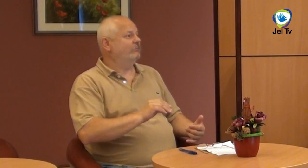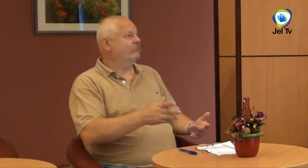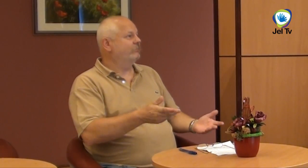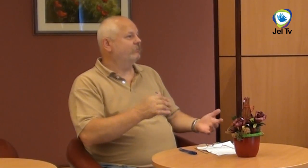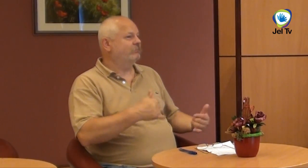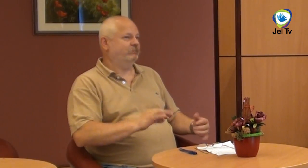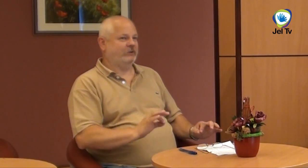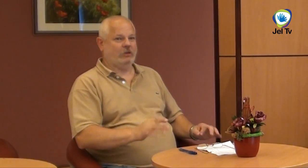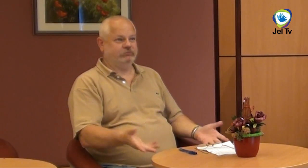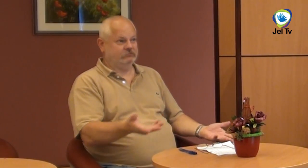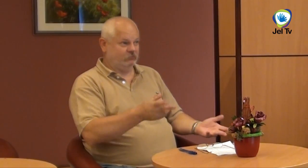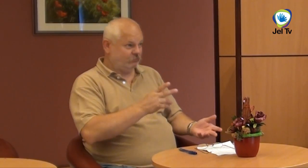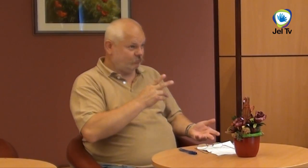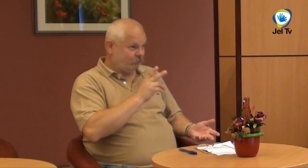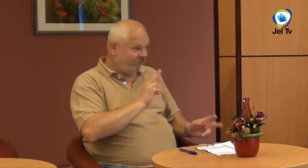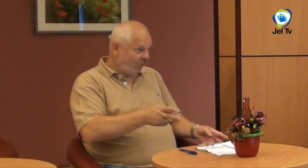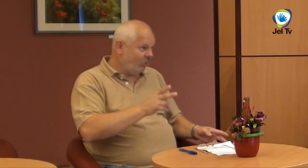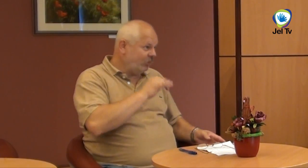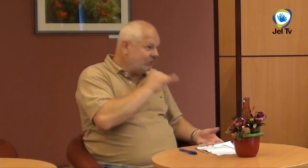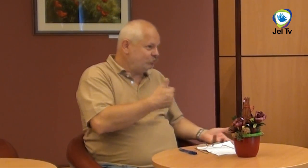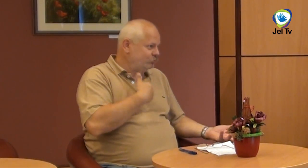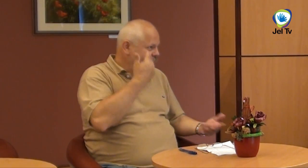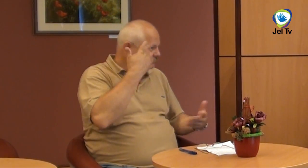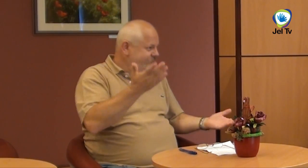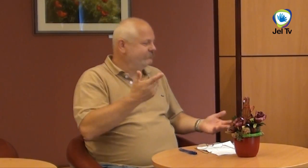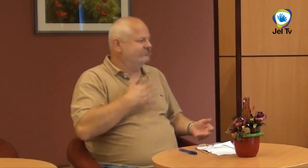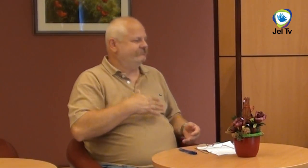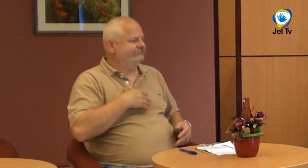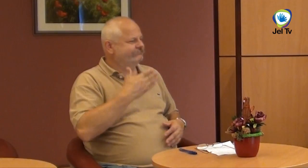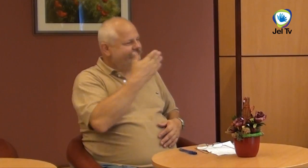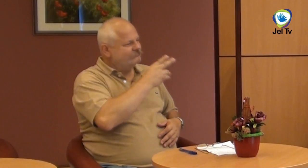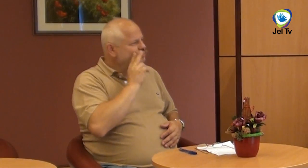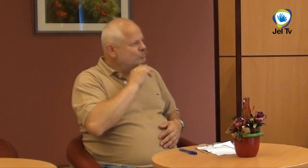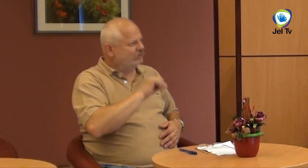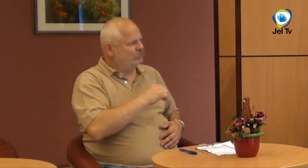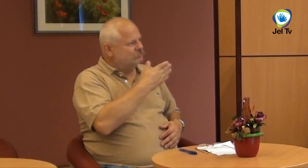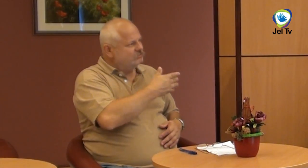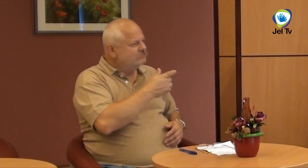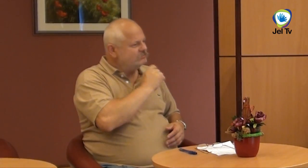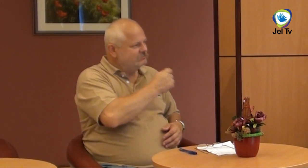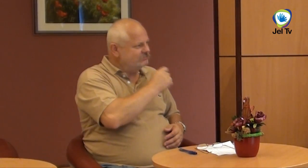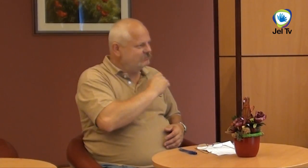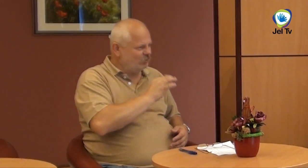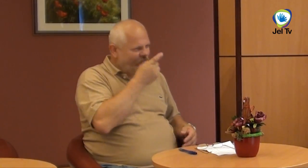Most jelen helyzetben van valaki? Vagy nem tudunk róla. Ezért szeretnék SINOSZ-hoz fordulni, kikérdezni.